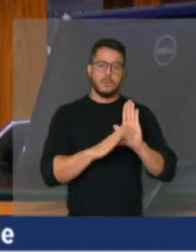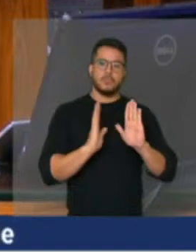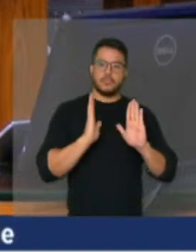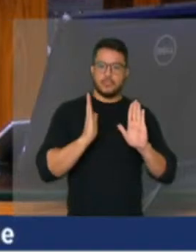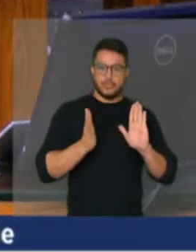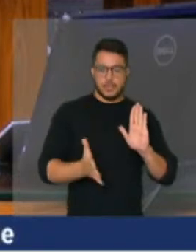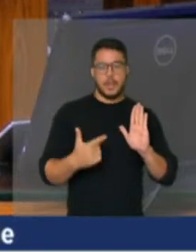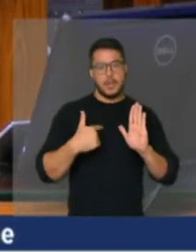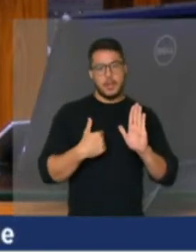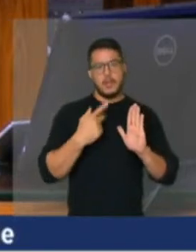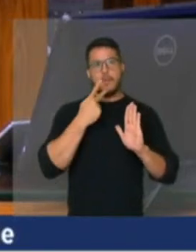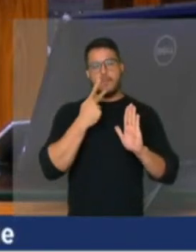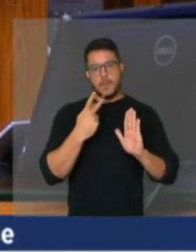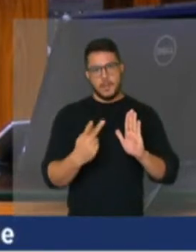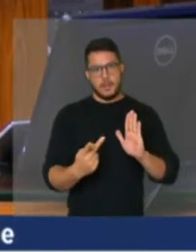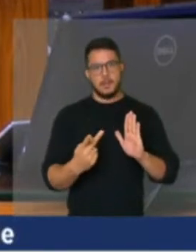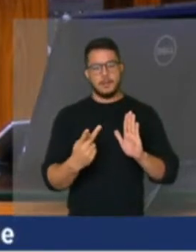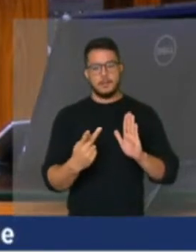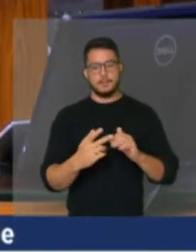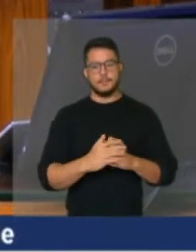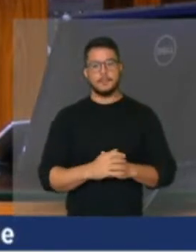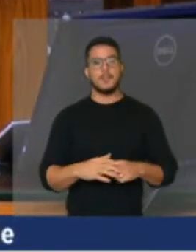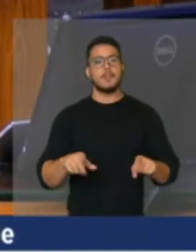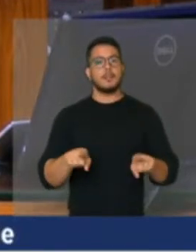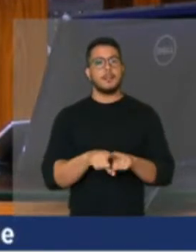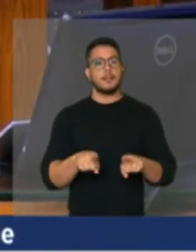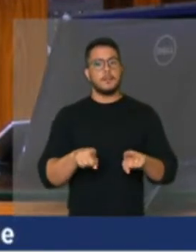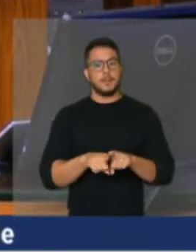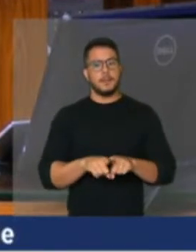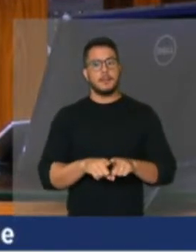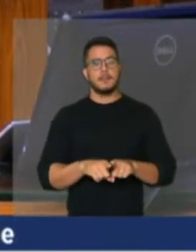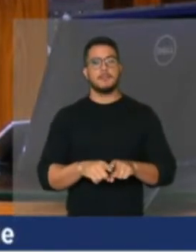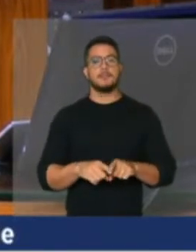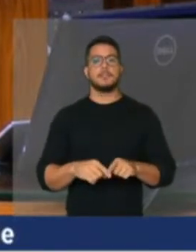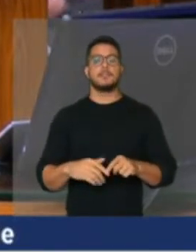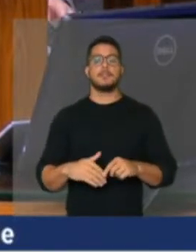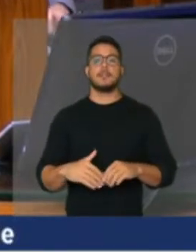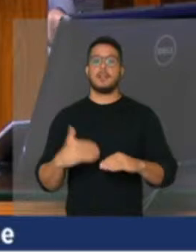NA LISTA DE TRANSMISSÃO... DE TODOS OS DEPUTADOS. SE NÃO TIVER O MEU NÚMERO REGISTRADO